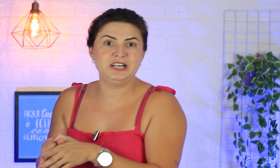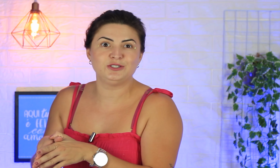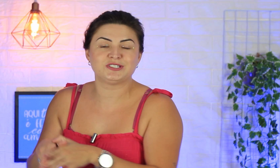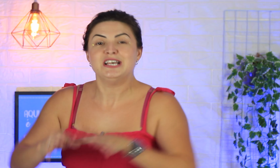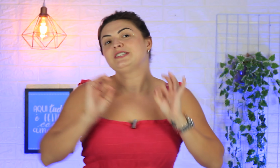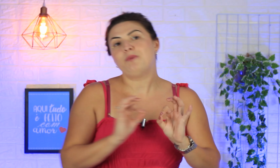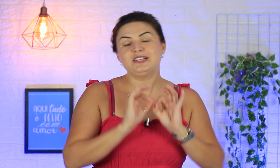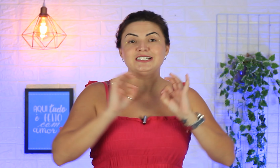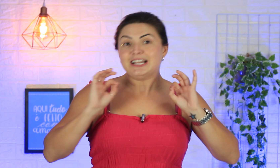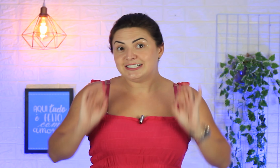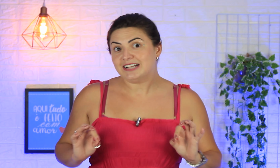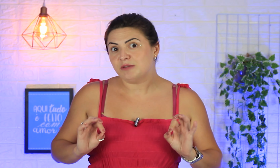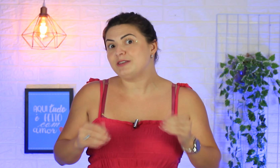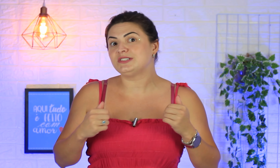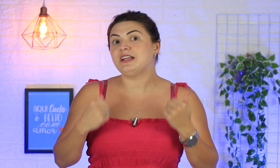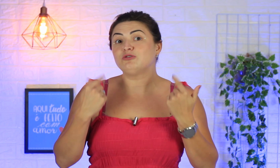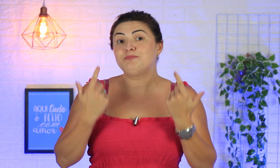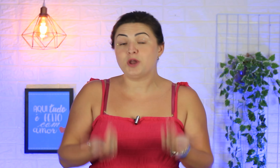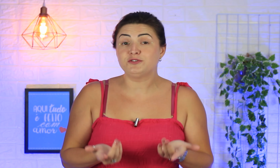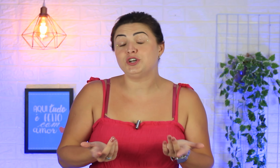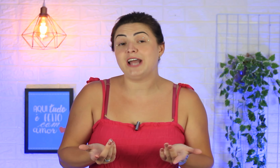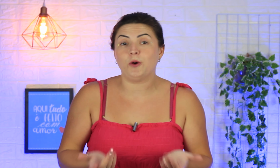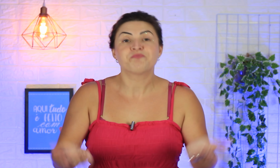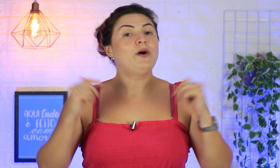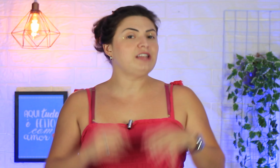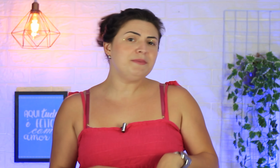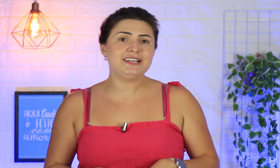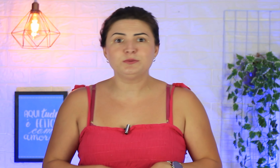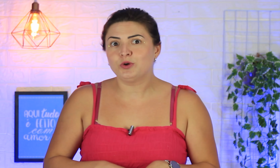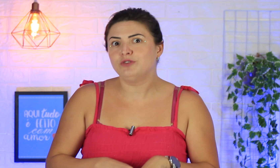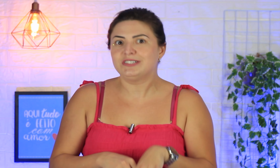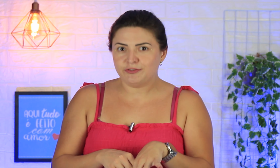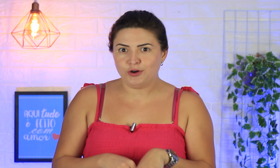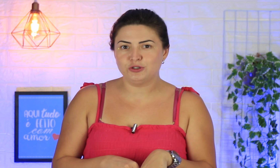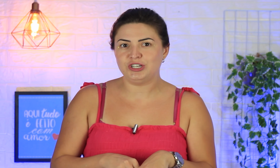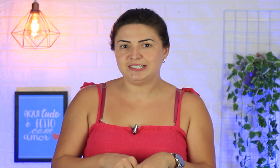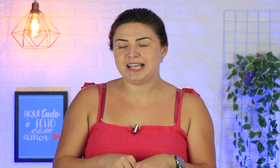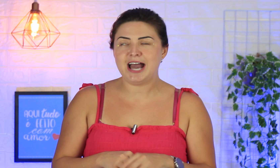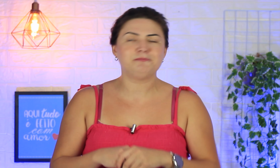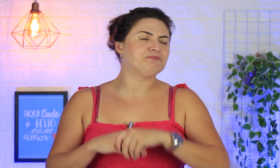humanos você pode sinalizar também o sinal de profissional ou até mesmo quando você for utilizar